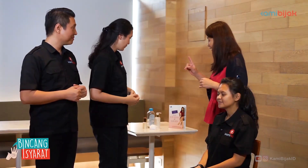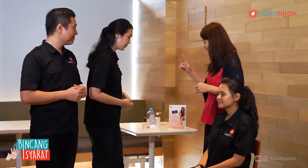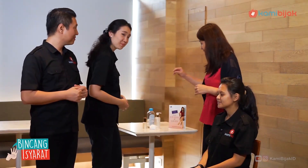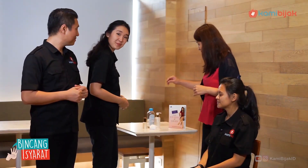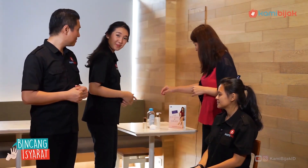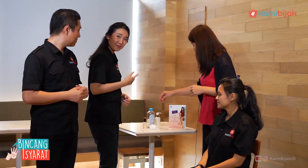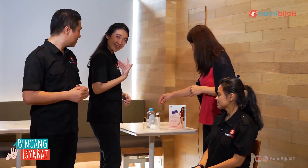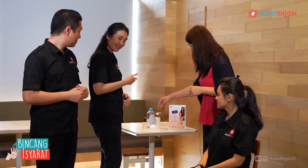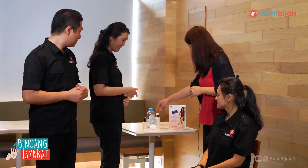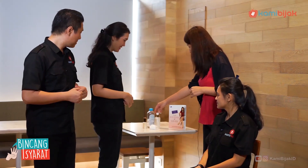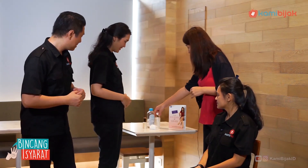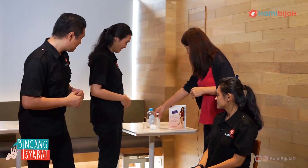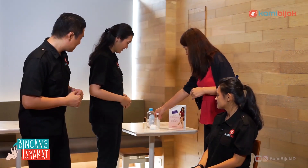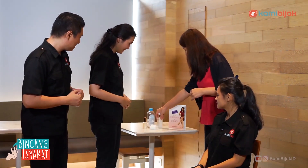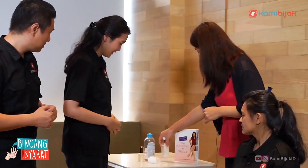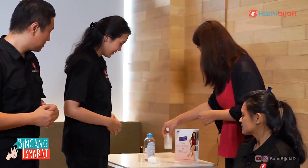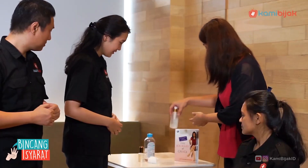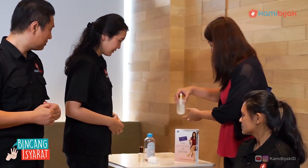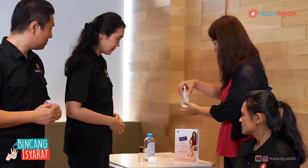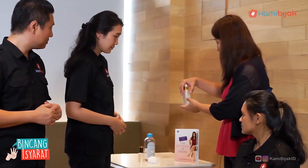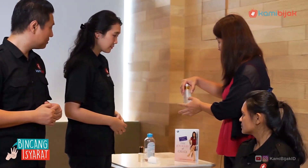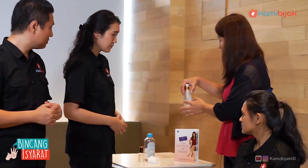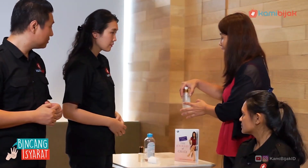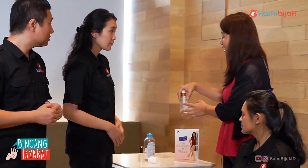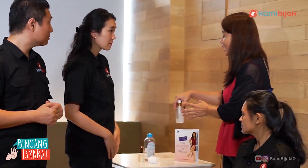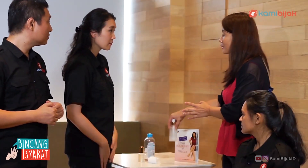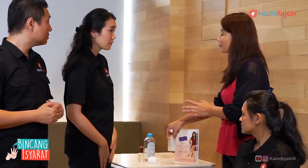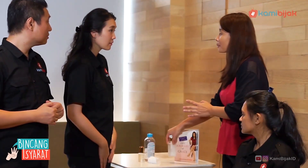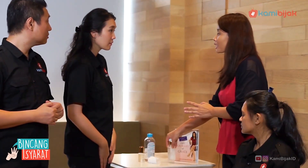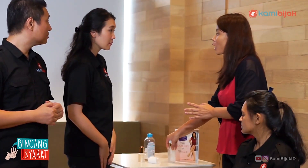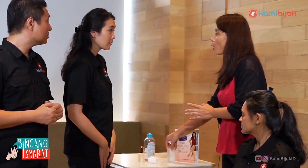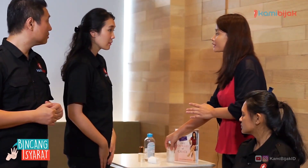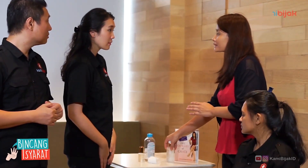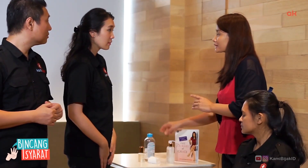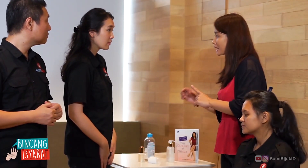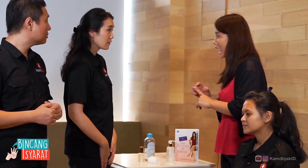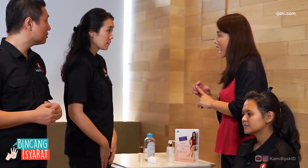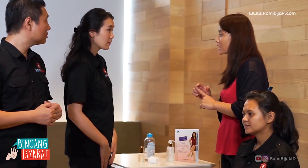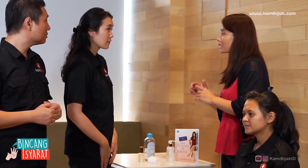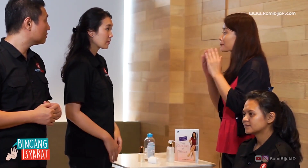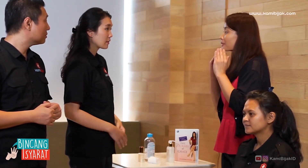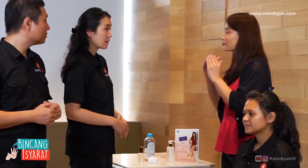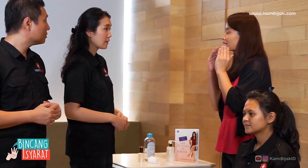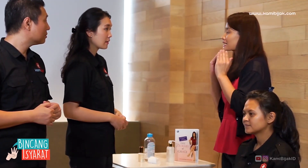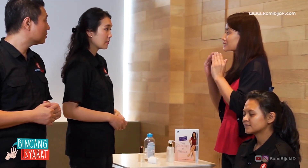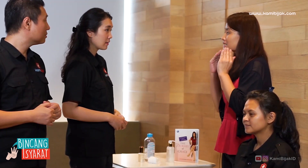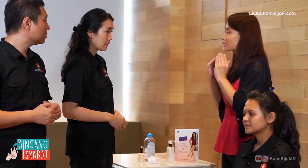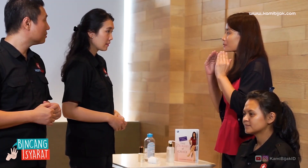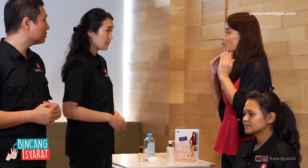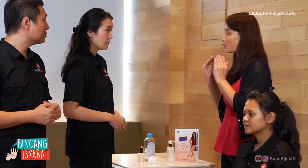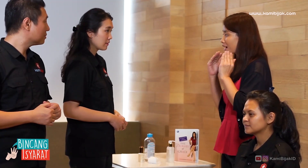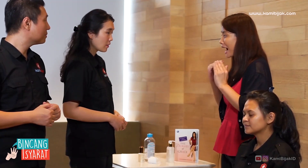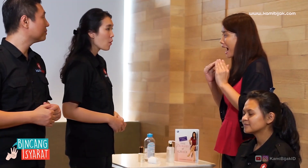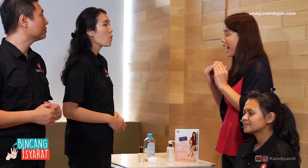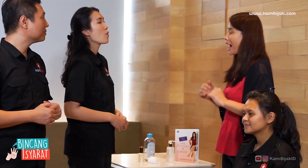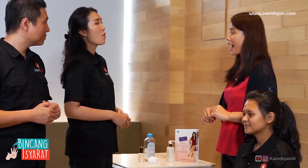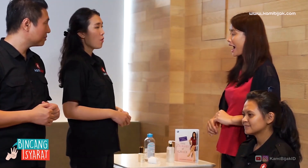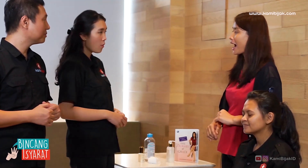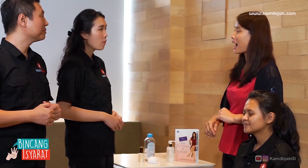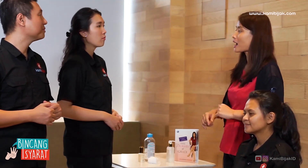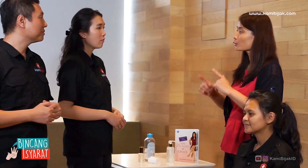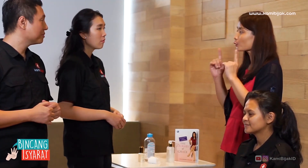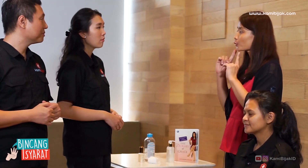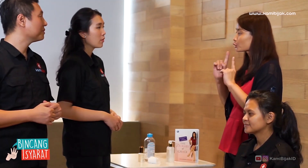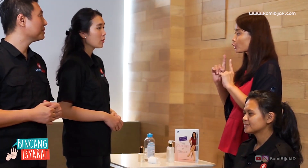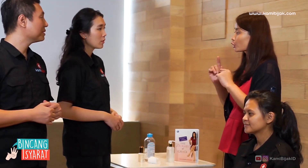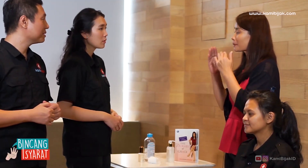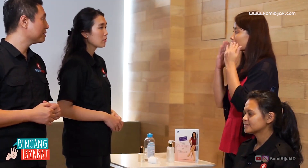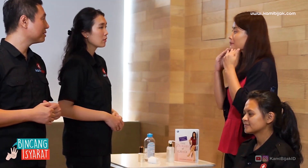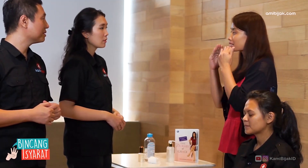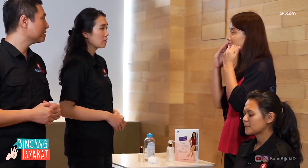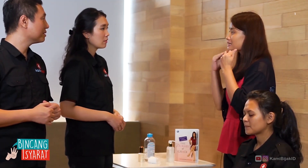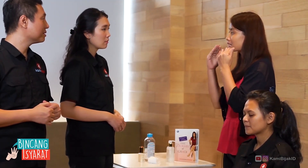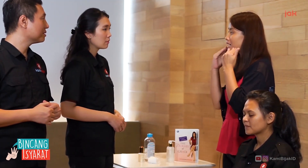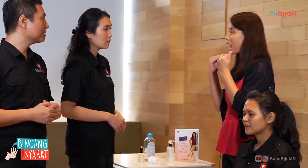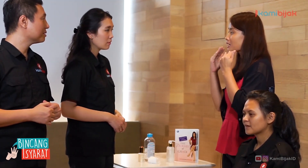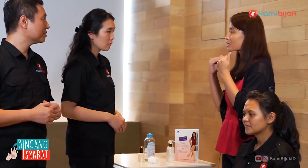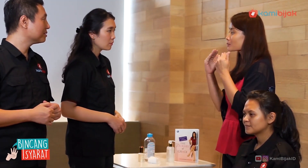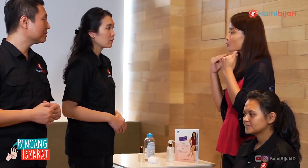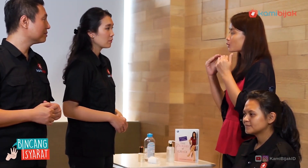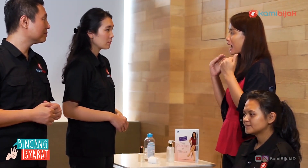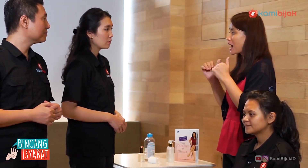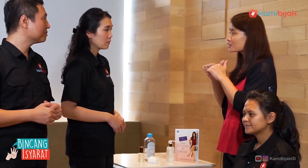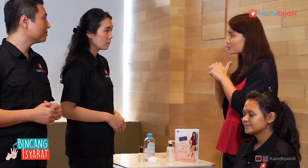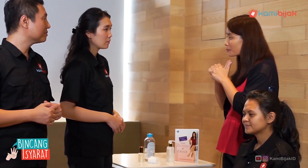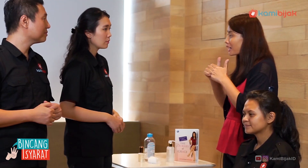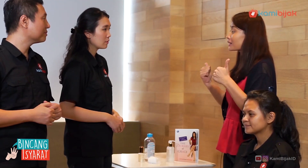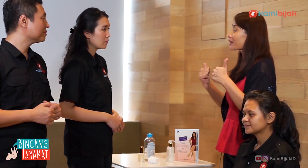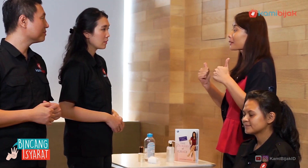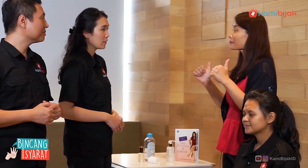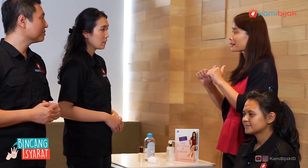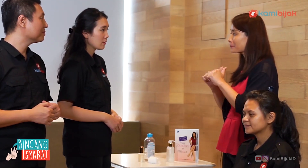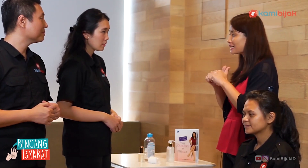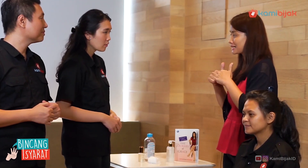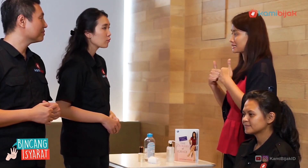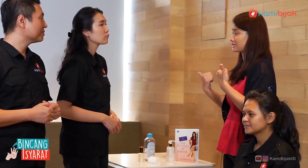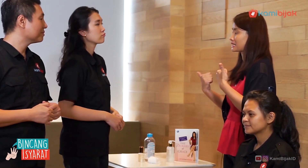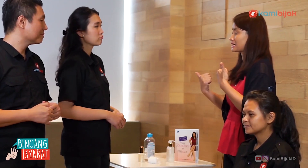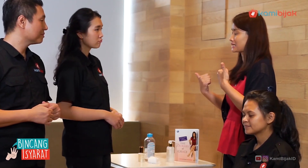Ini pembersih muka, untuk membersihkan muka supaya lebih bersih.